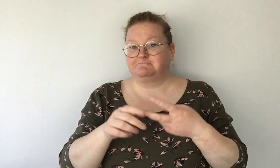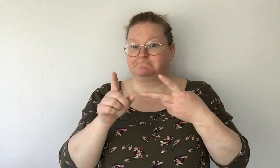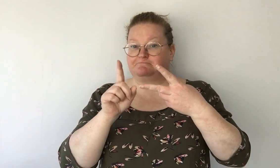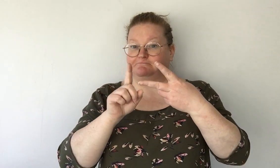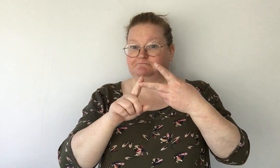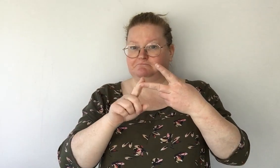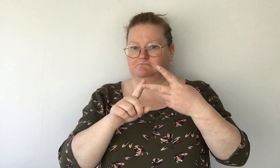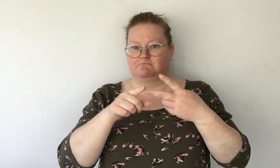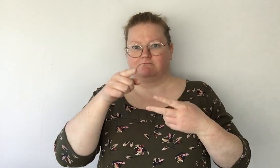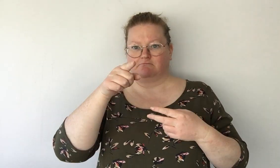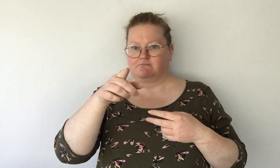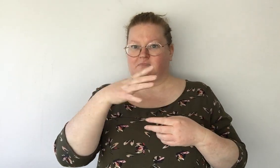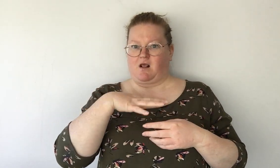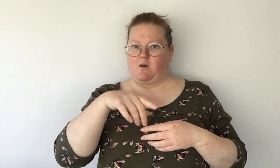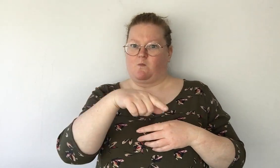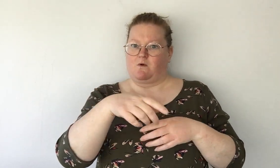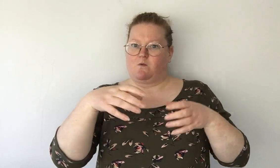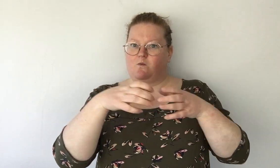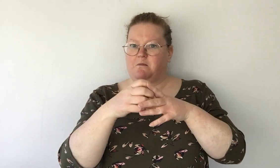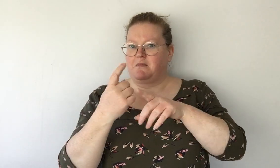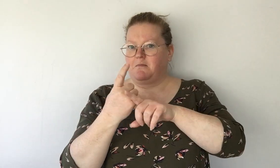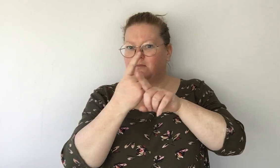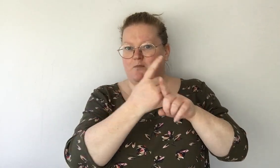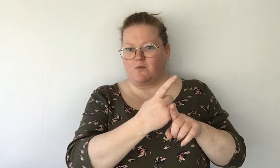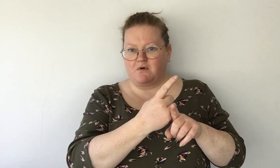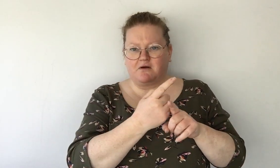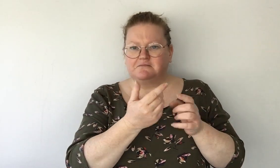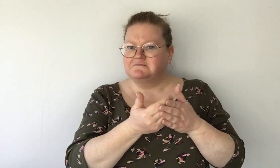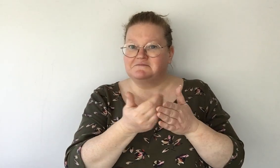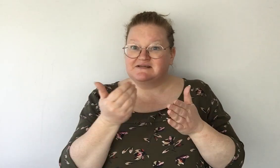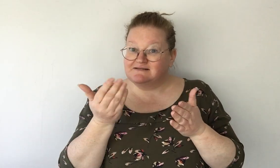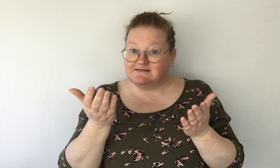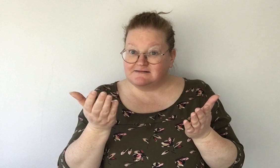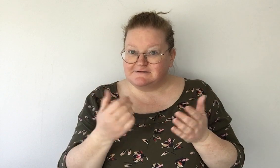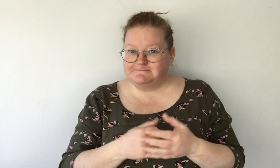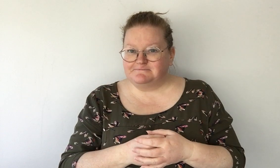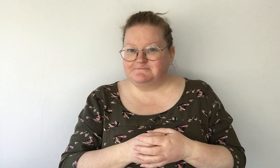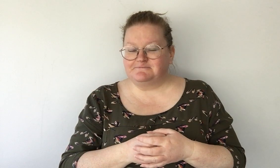Sitten sinua pyydetään kertomaan, miksi haluat mukaan ryhmään.